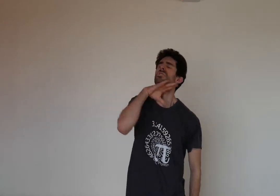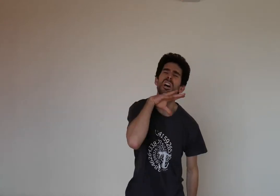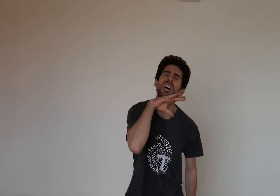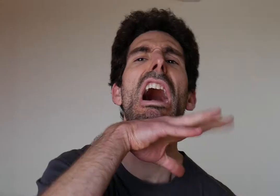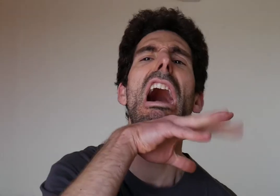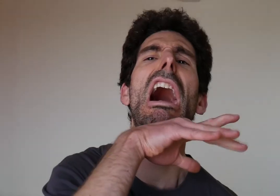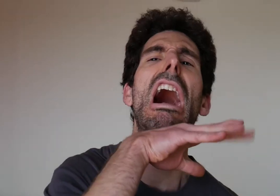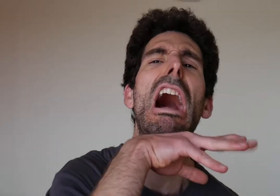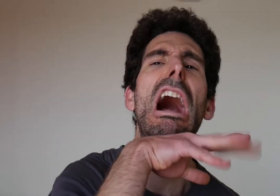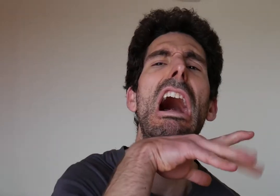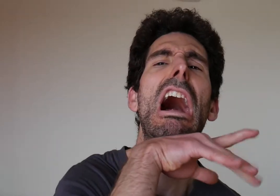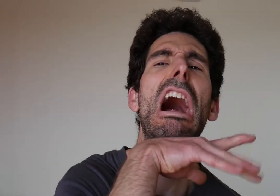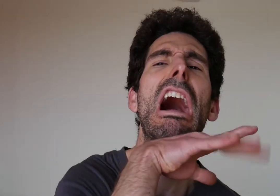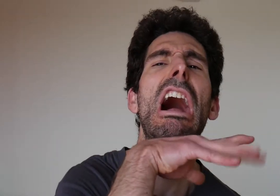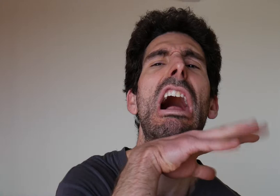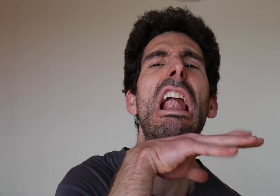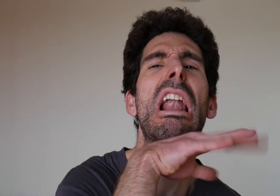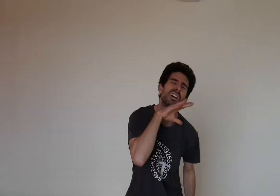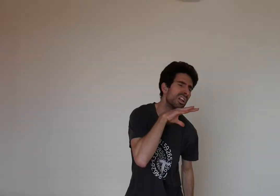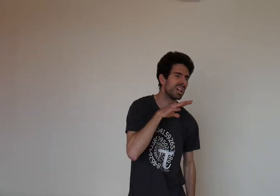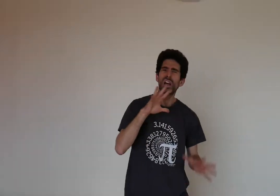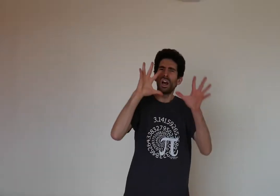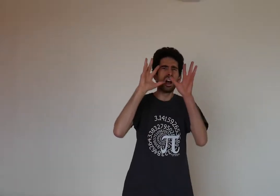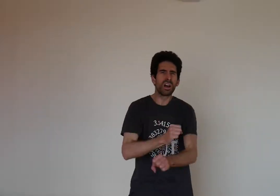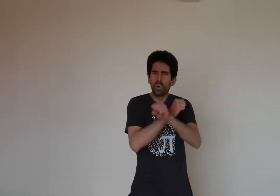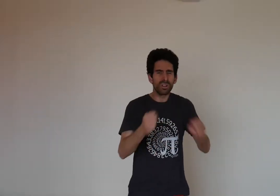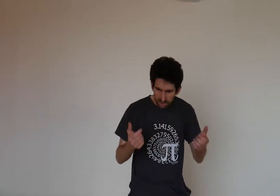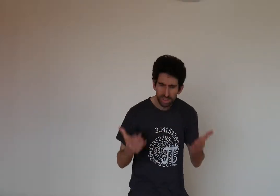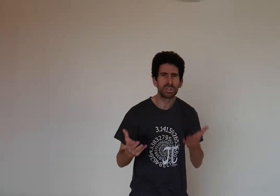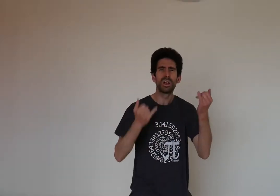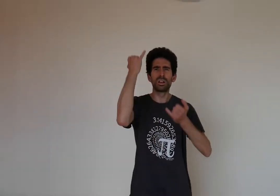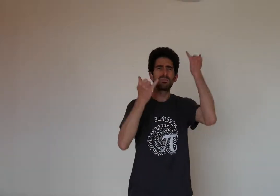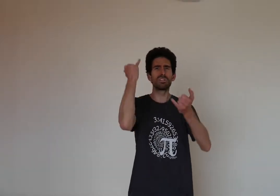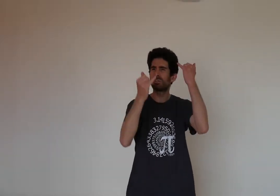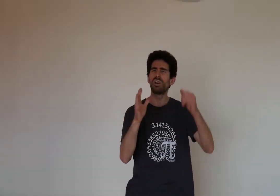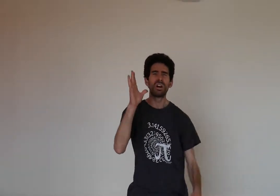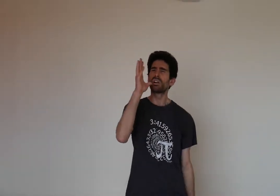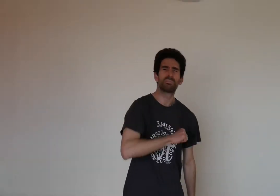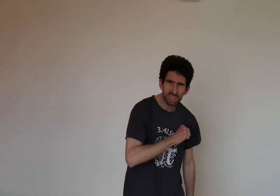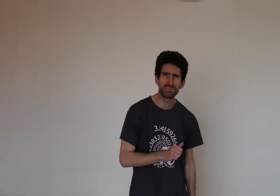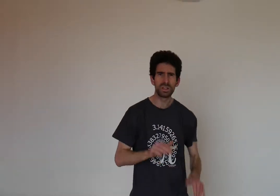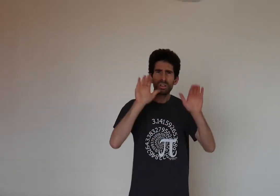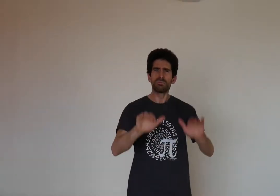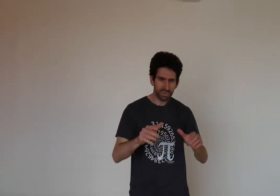saaaaaaaale ! Incroyable ! Maintenant, c'est impossible à imaginer.